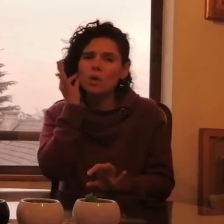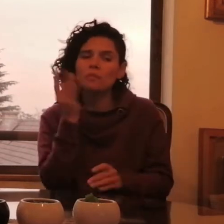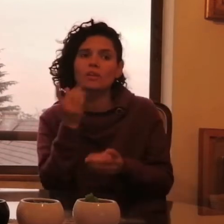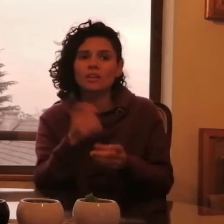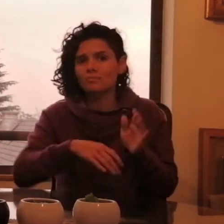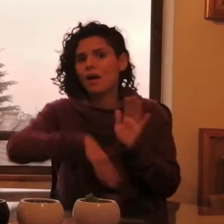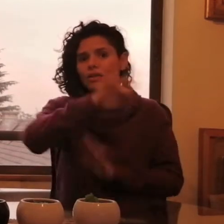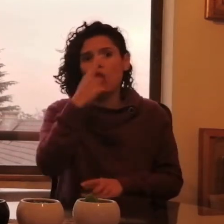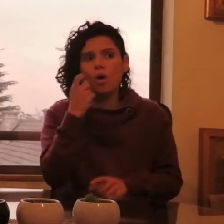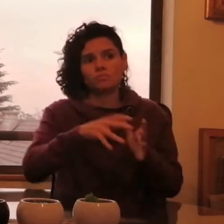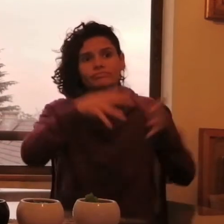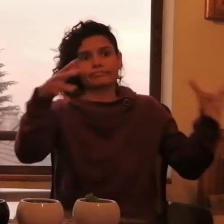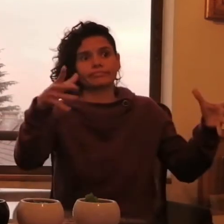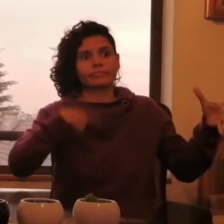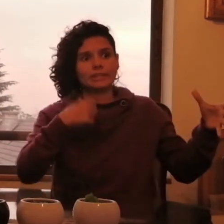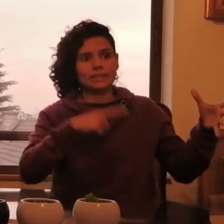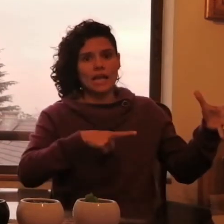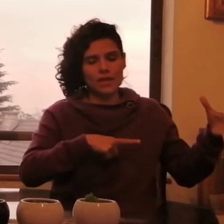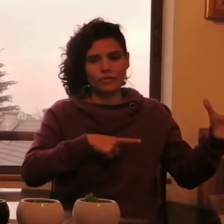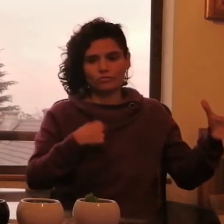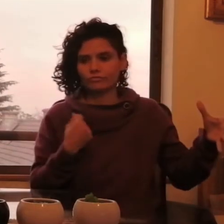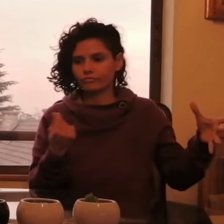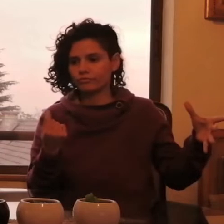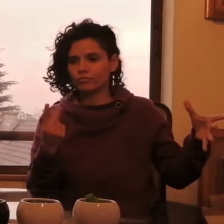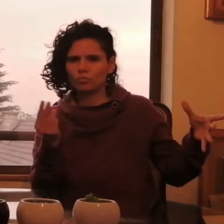muchos hombres estaban sin pega como la cuestión era machista todavía